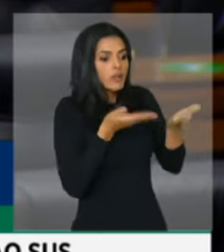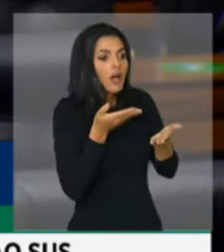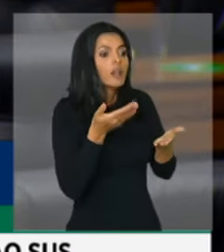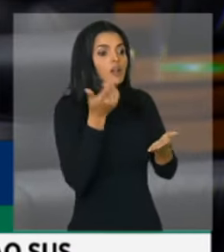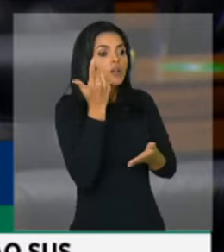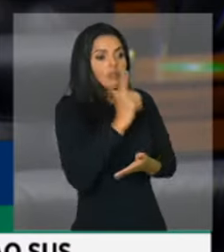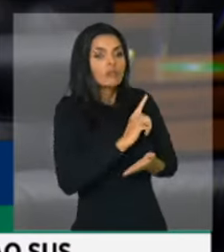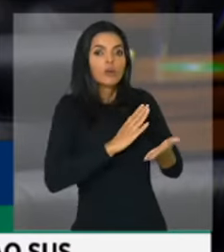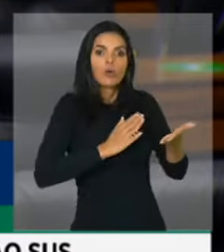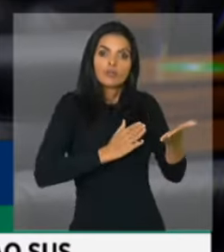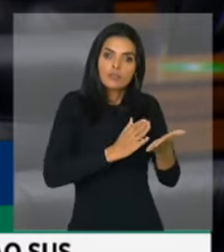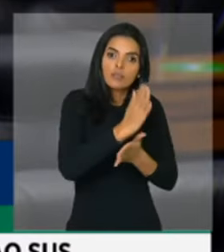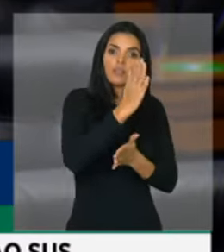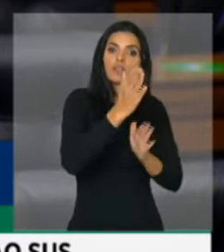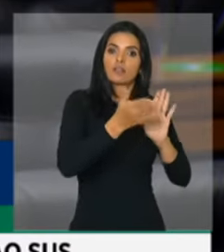DE ACORDO APRESENTADA PELO